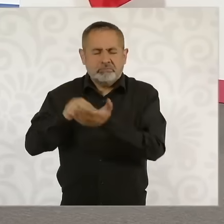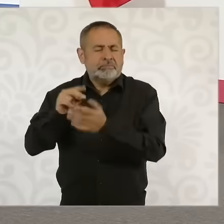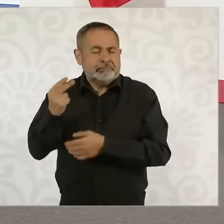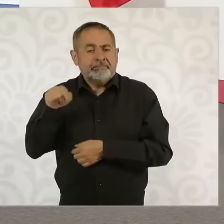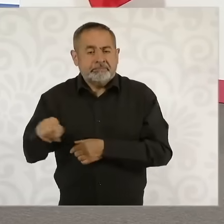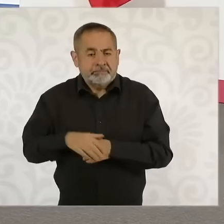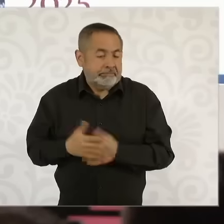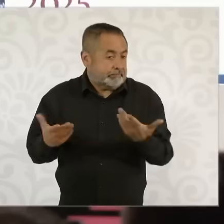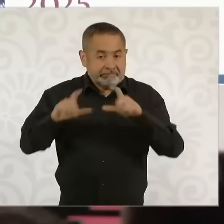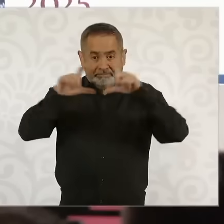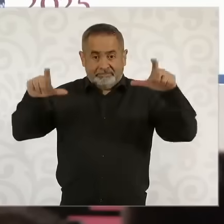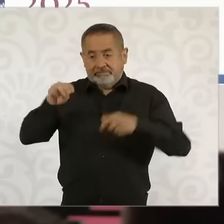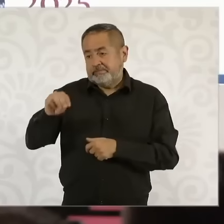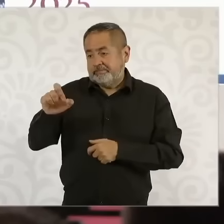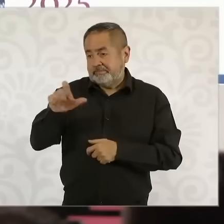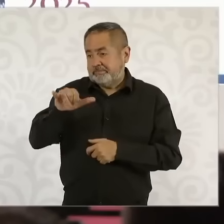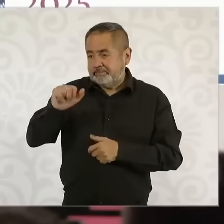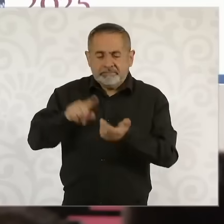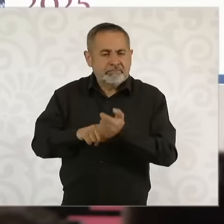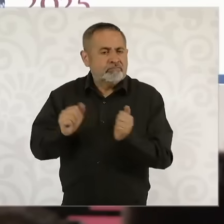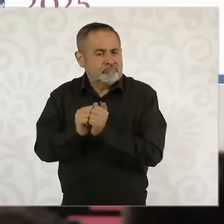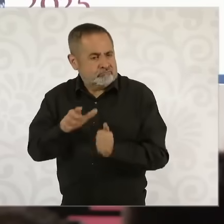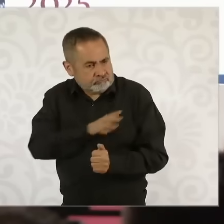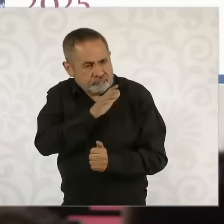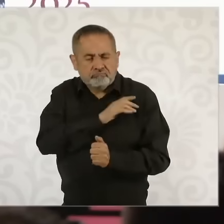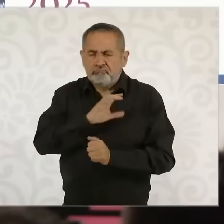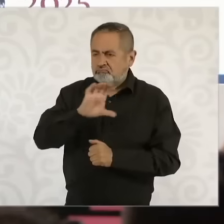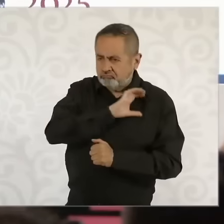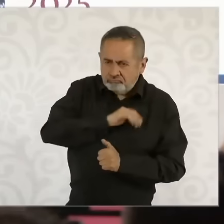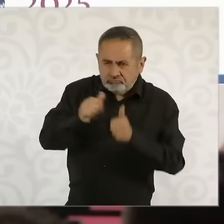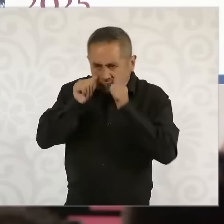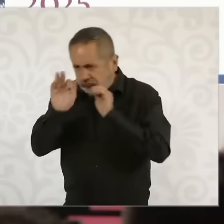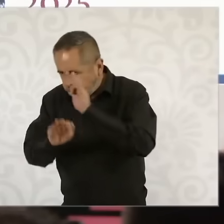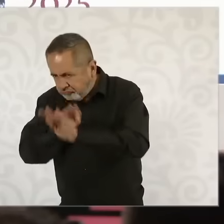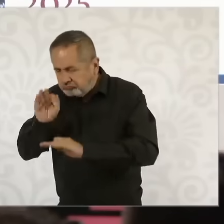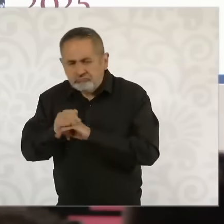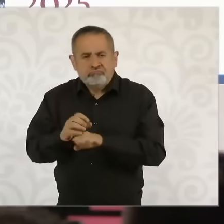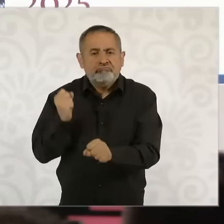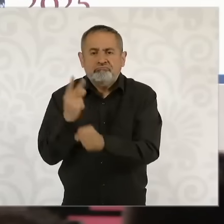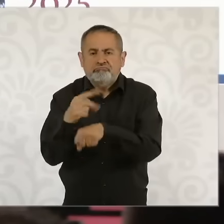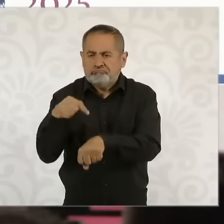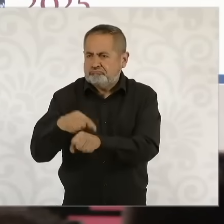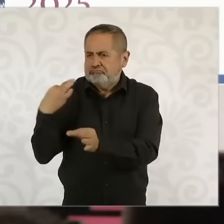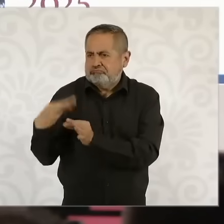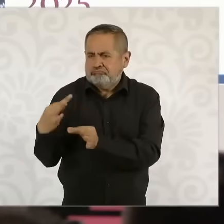su servicio de calidad, calidez, eficiencia en sus operaciones, puntualidad, ha logrado superar un